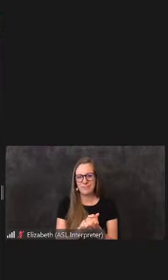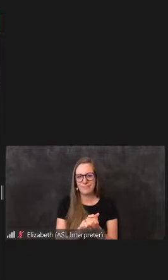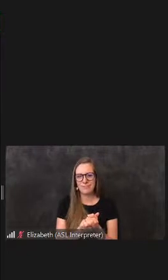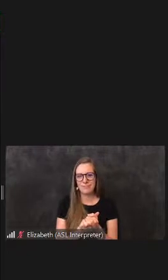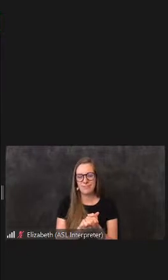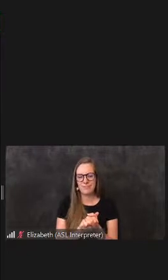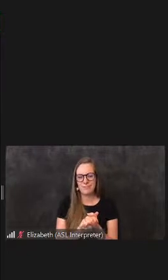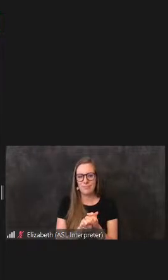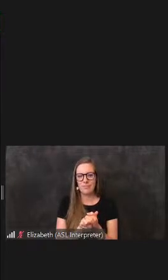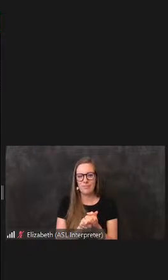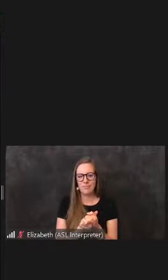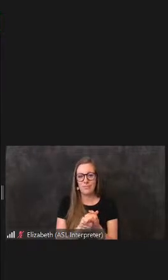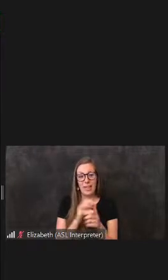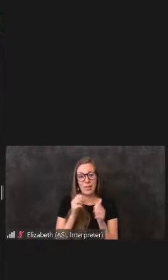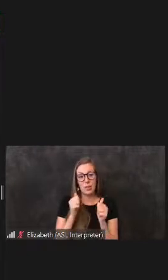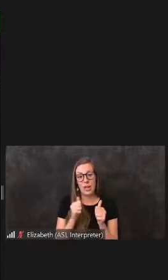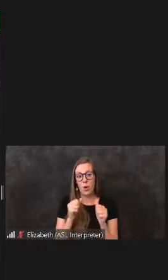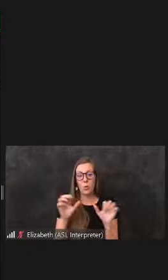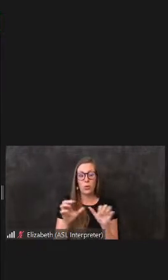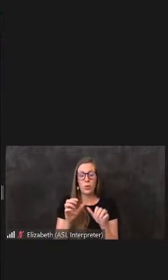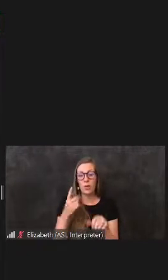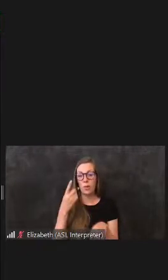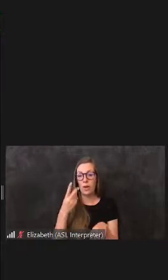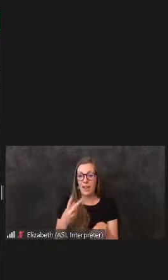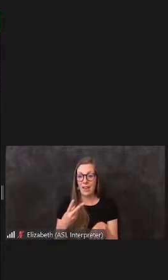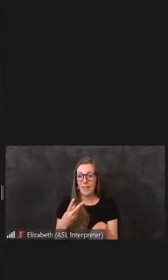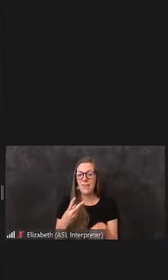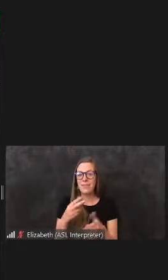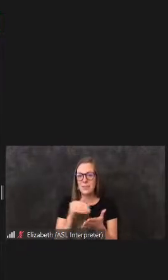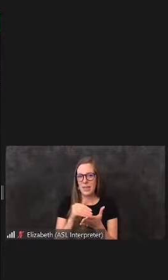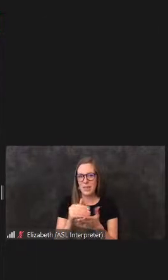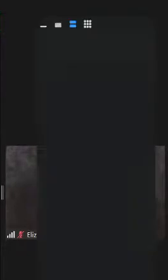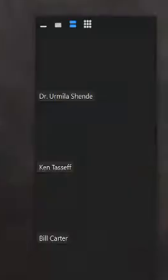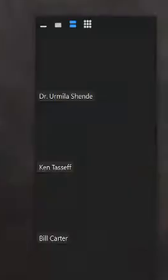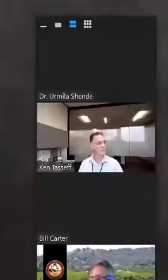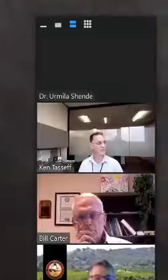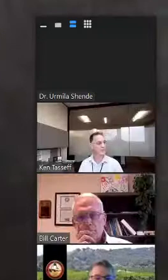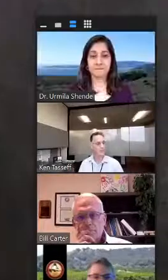Un orgulloso meta de decir haber llegado al cuarto de